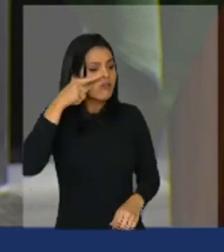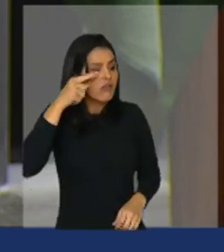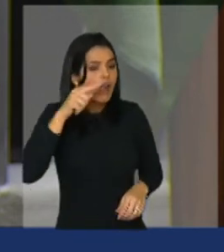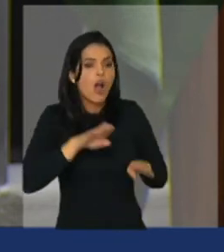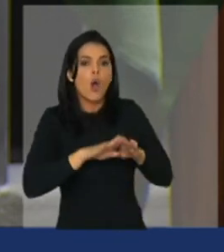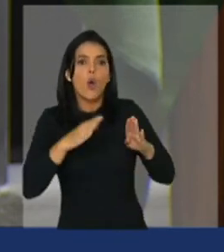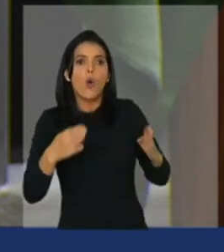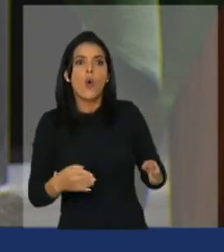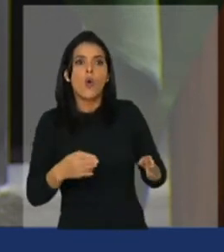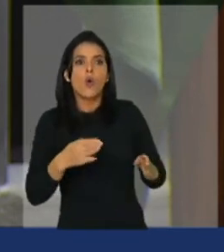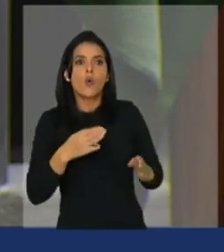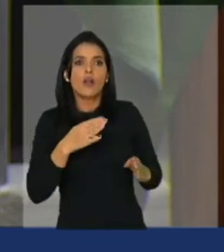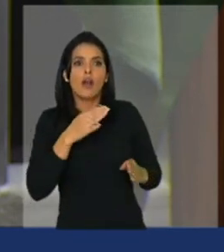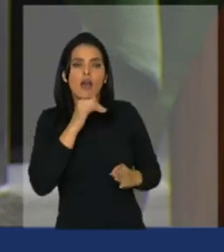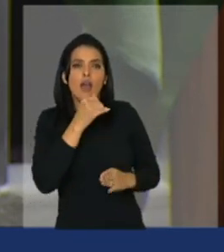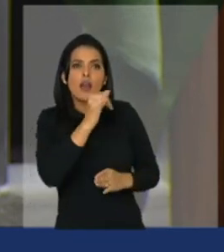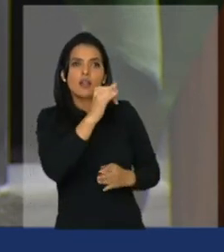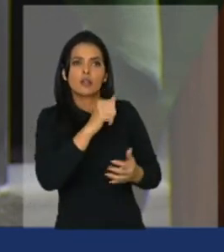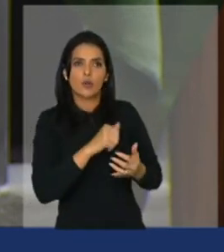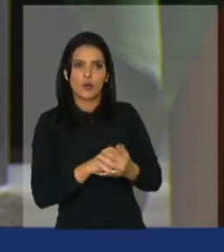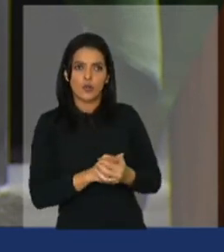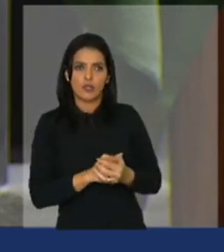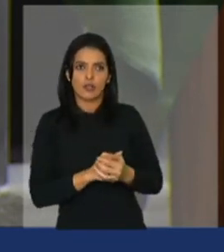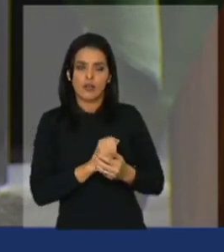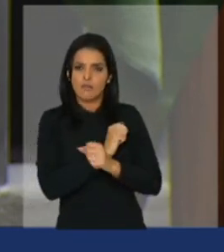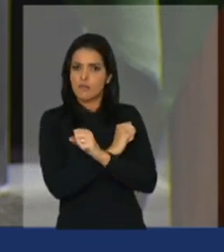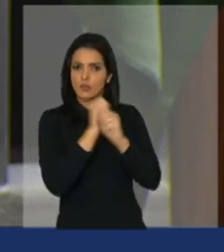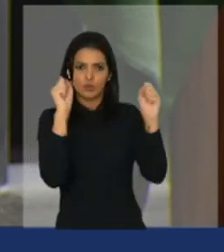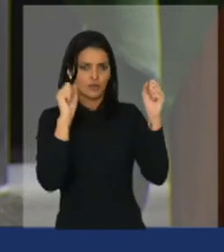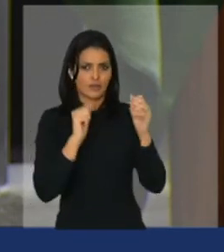COMO TEM DEFENDIDO. EU NÃO OUÇO O PRESIDENTE DA REPÚBLICA FALAR EM GERAÇÃO DE EMPREGO, OUÇO FALAR EM